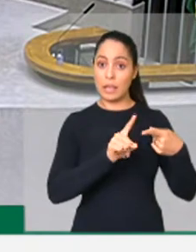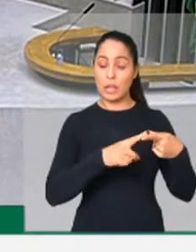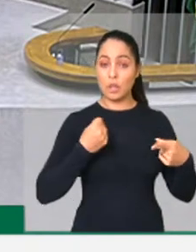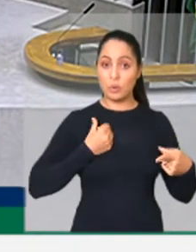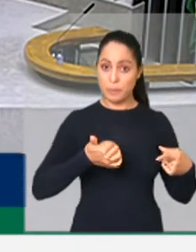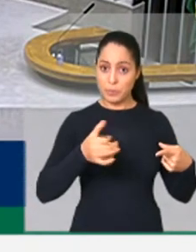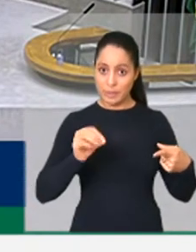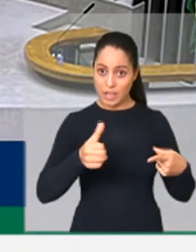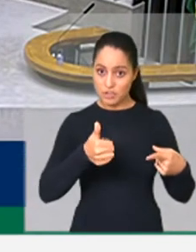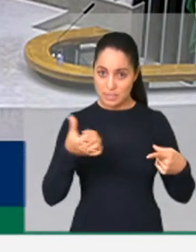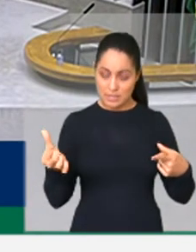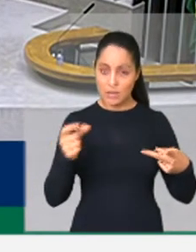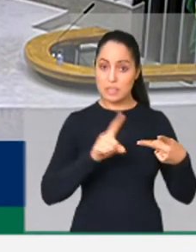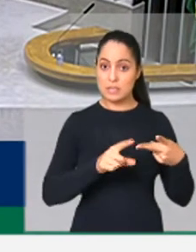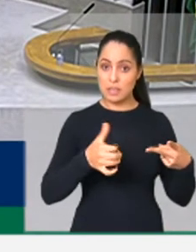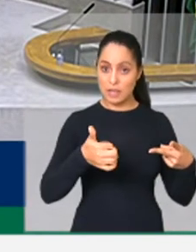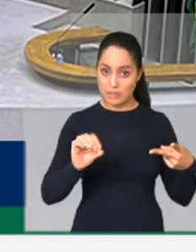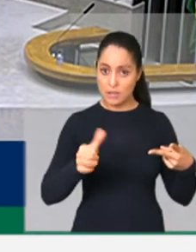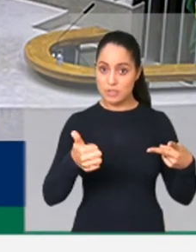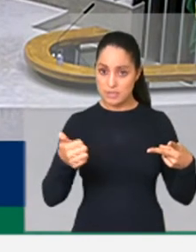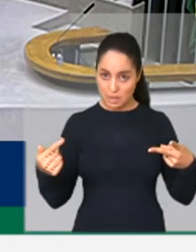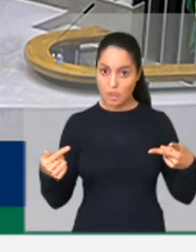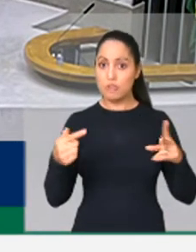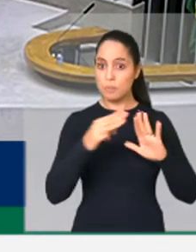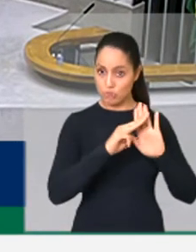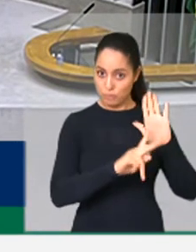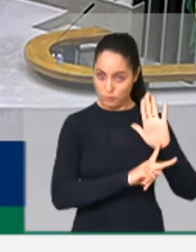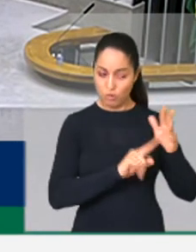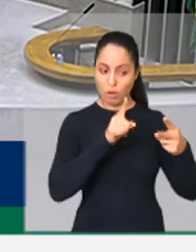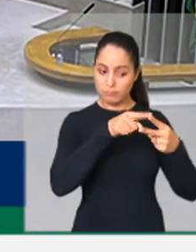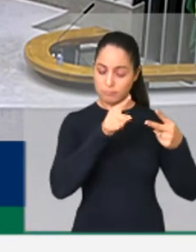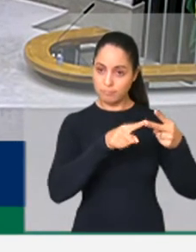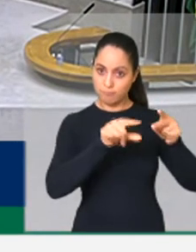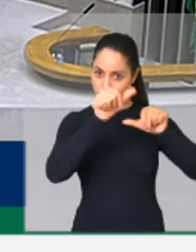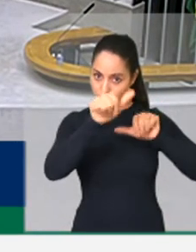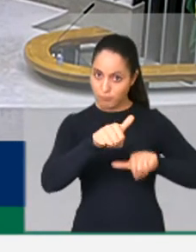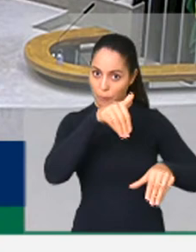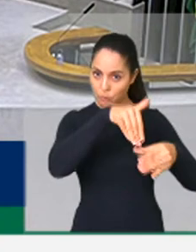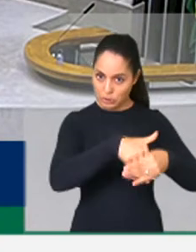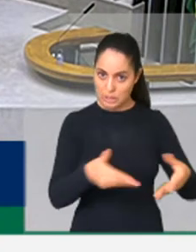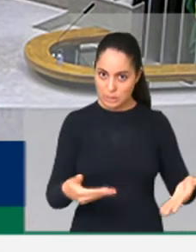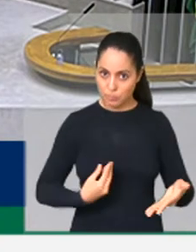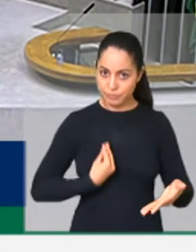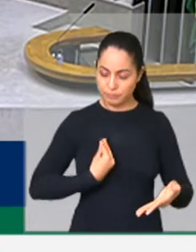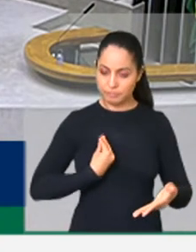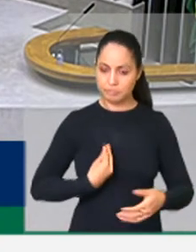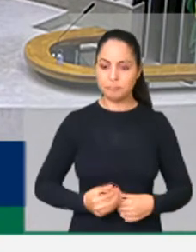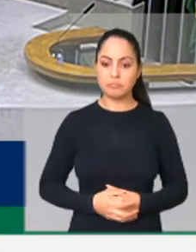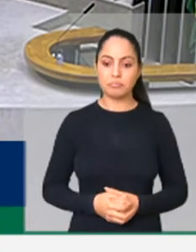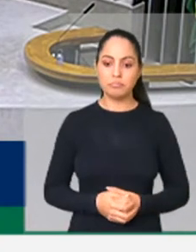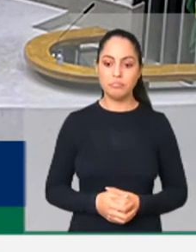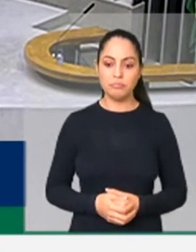DE FINANCIAMENTO DA REGIÃO NORTE. [PRESIDENTE]: ABERTA A ORDEM DO DIA. [NARRADOR]: REGIÃO